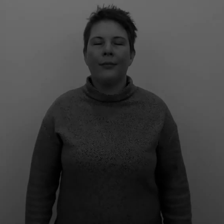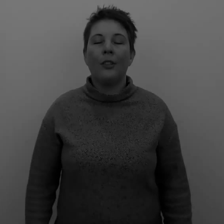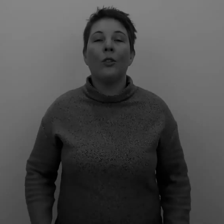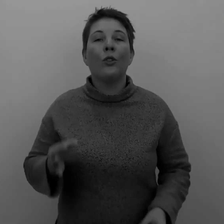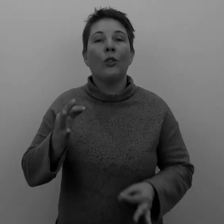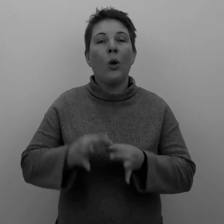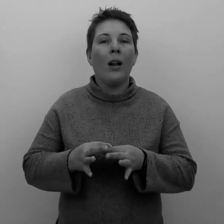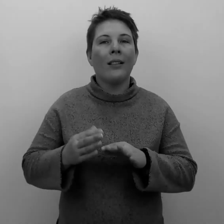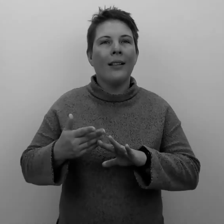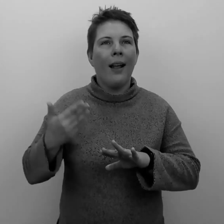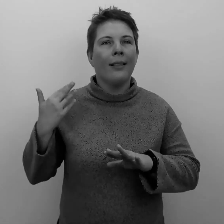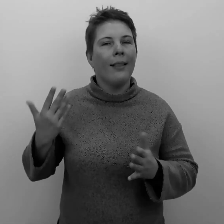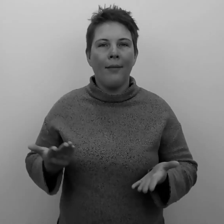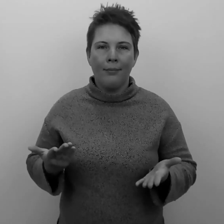Története